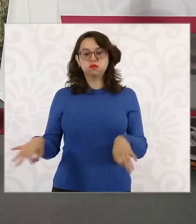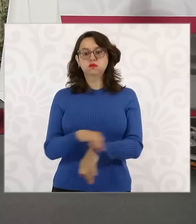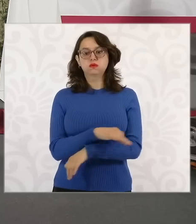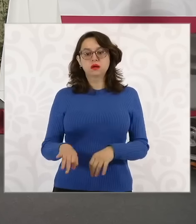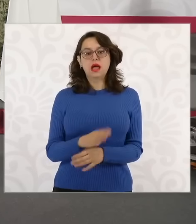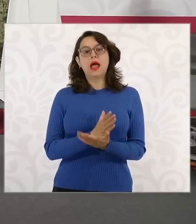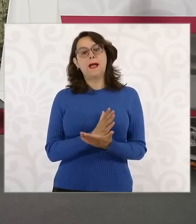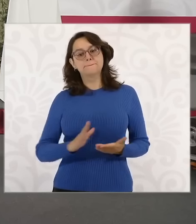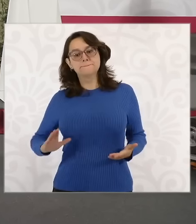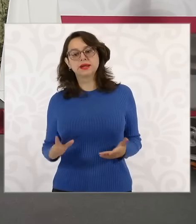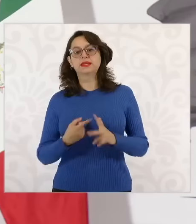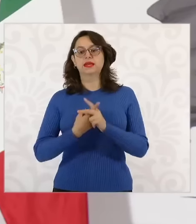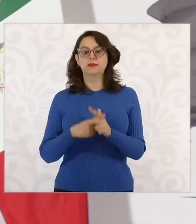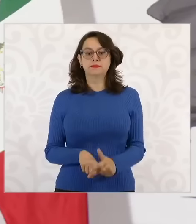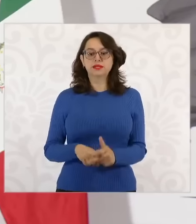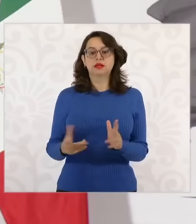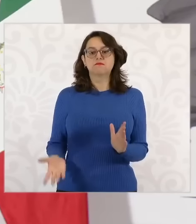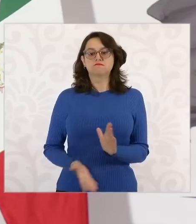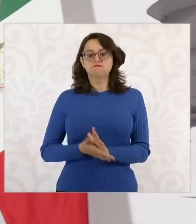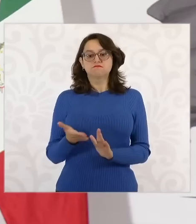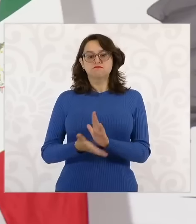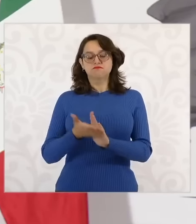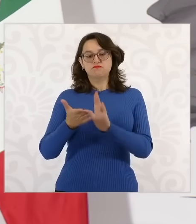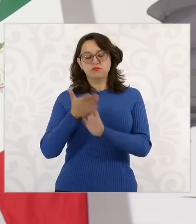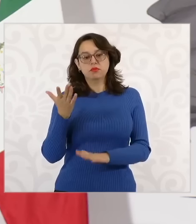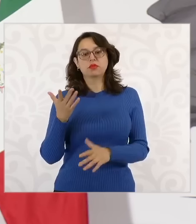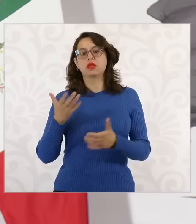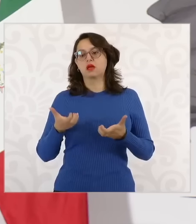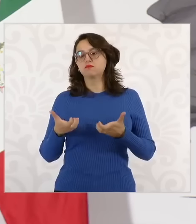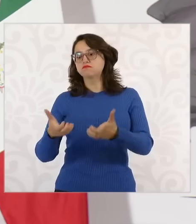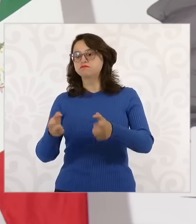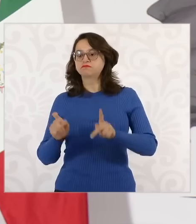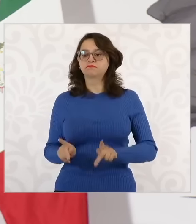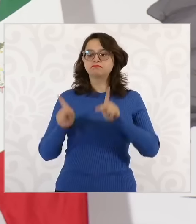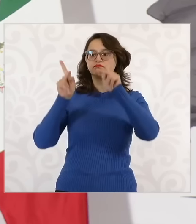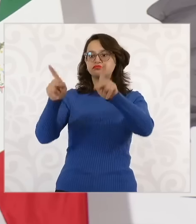de construcción en la construcción específica de viaductos, eh puentes y donde se requiera